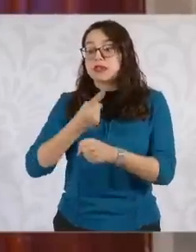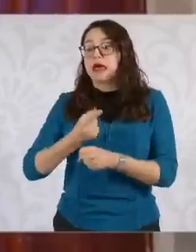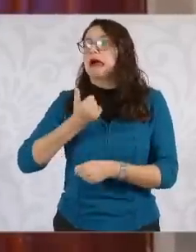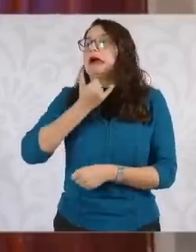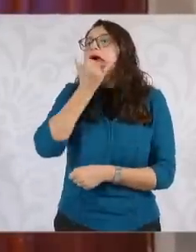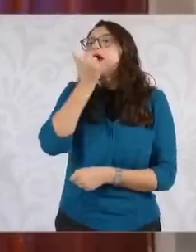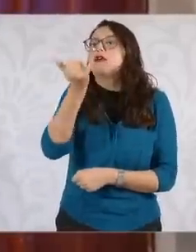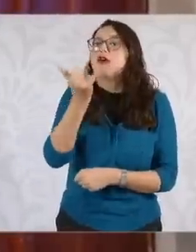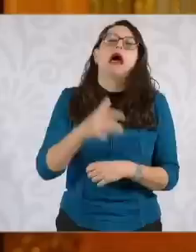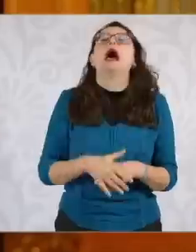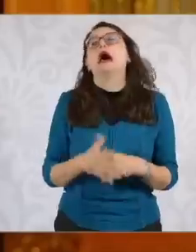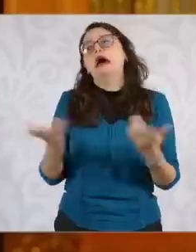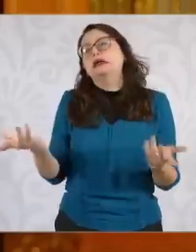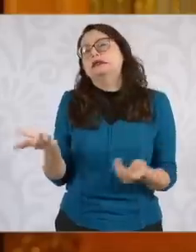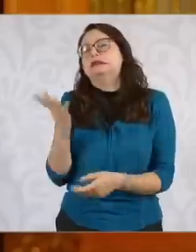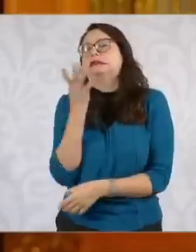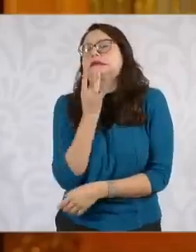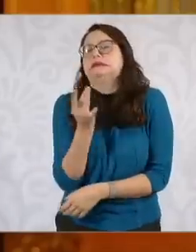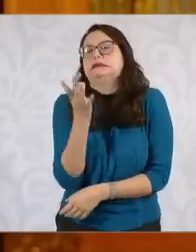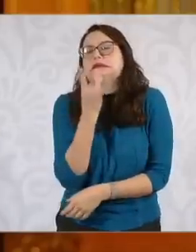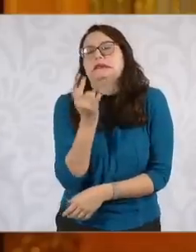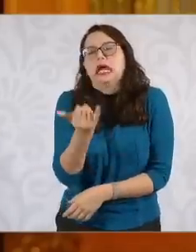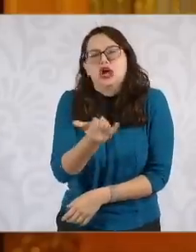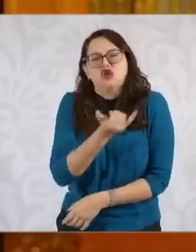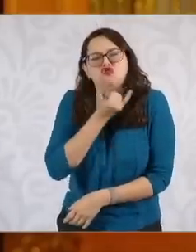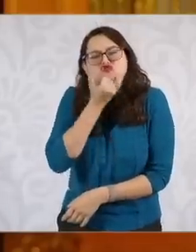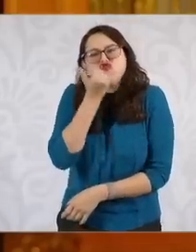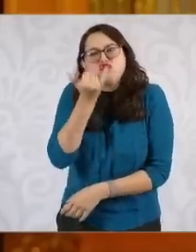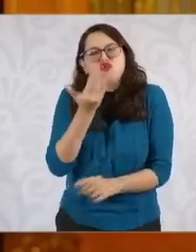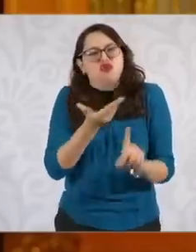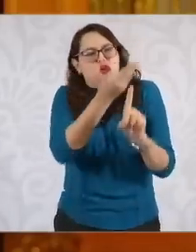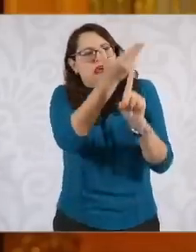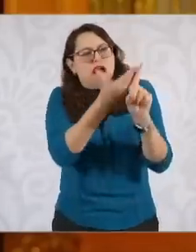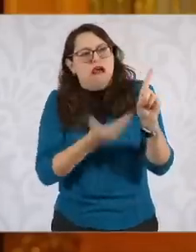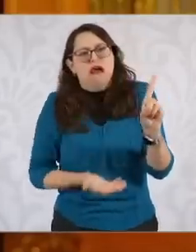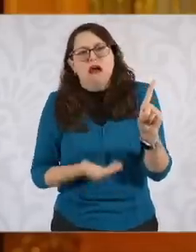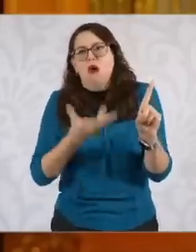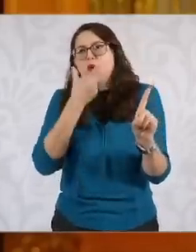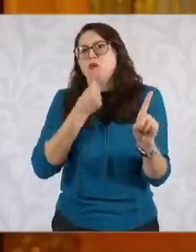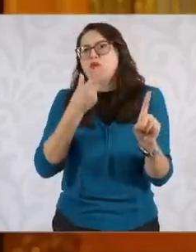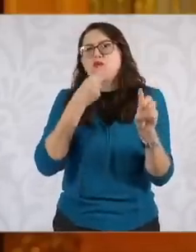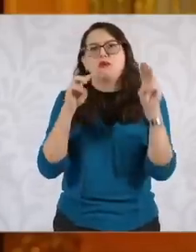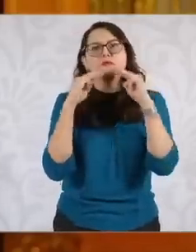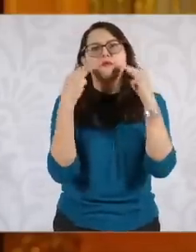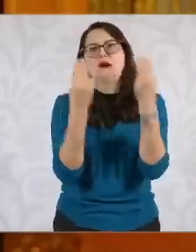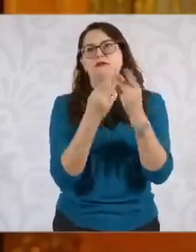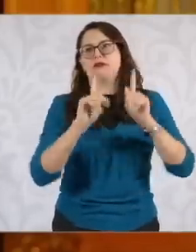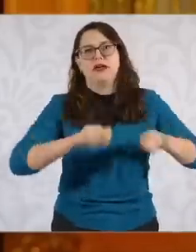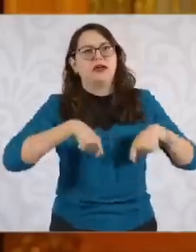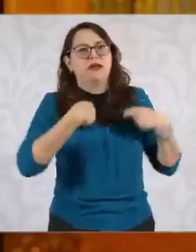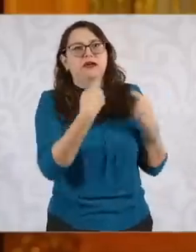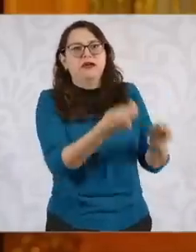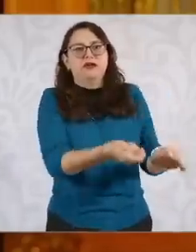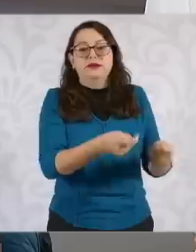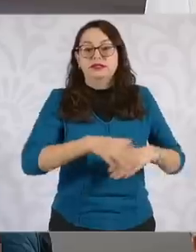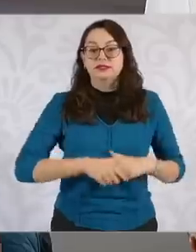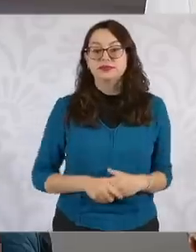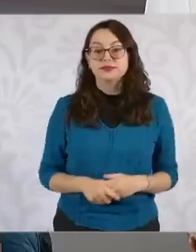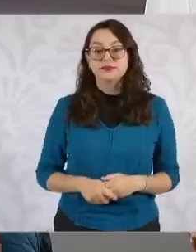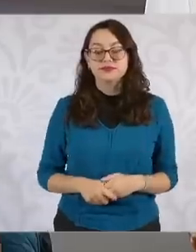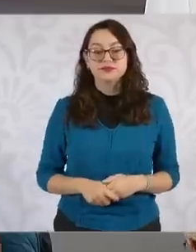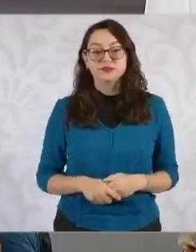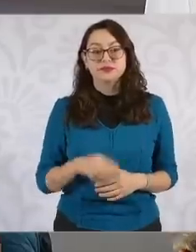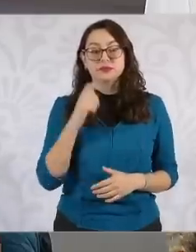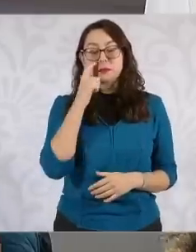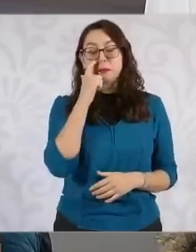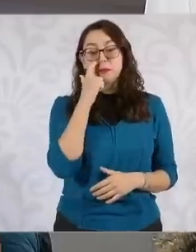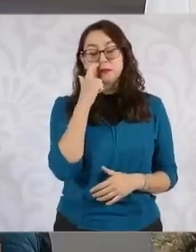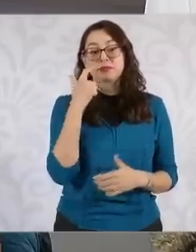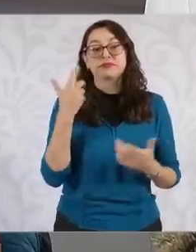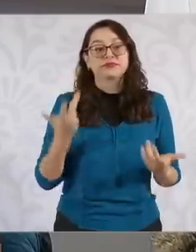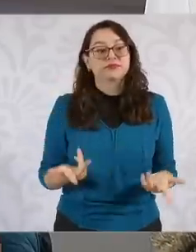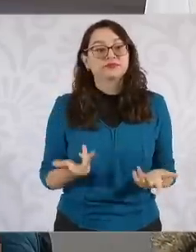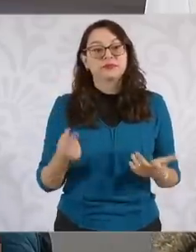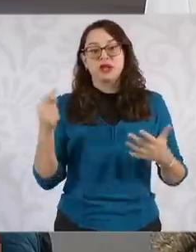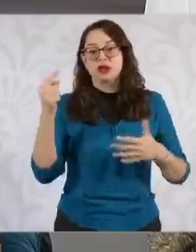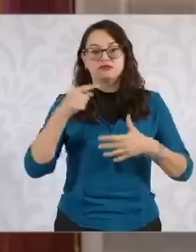narcotraficante enfrentamos un enemigo poderoso que busca la captura del Estado etcétera etcétera